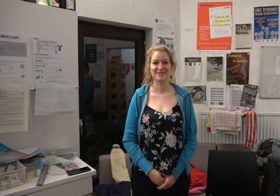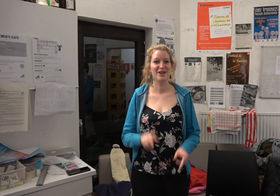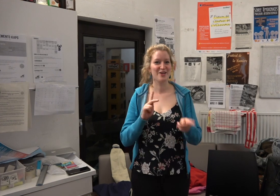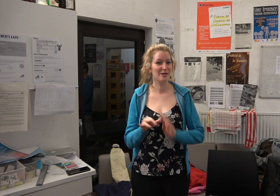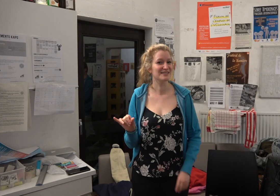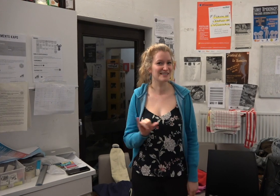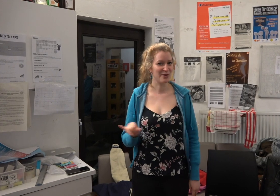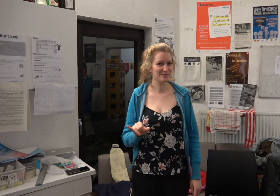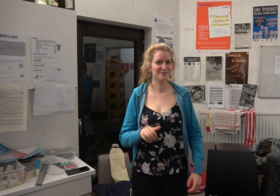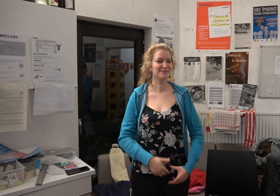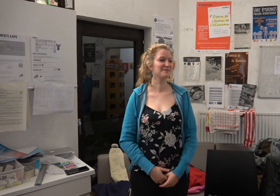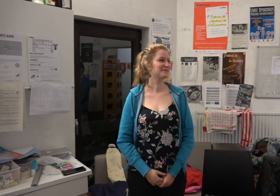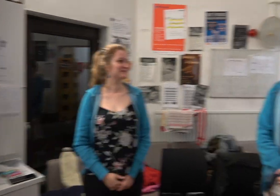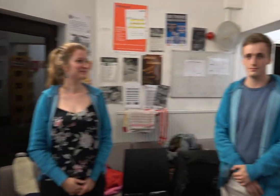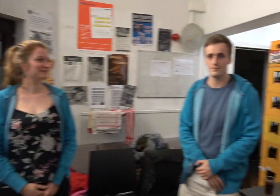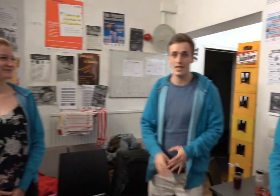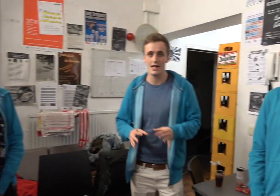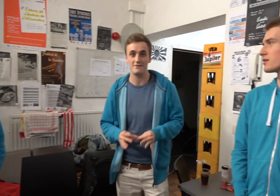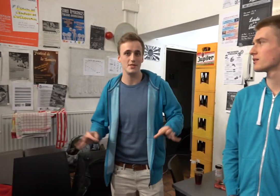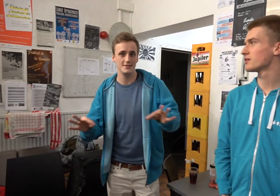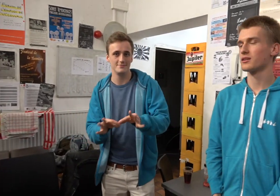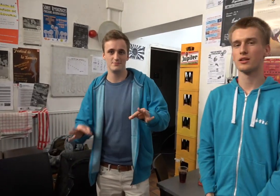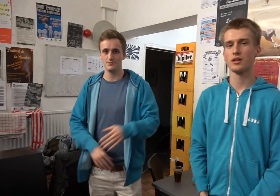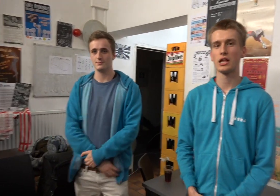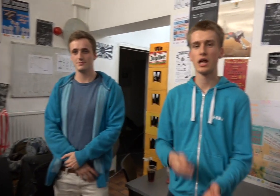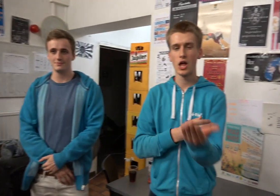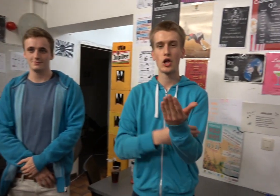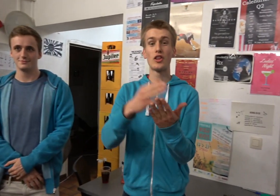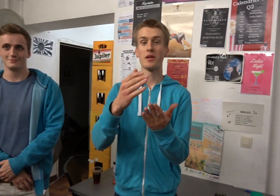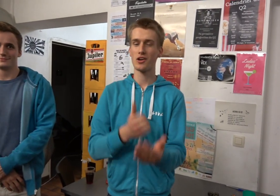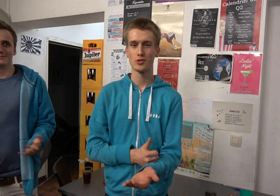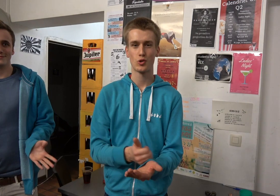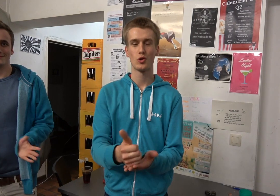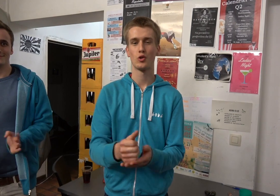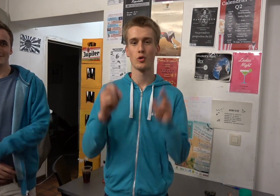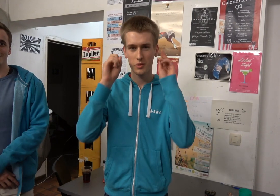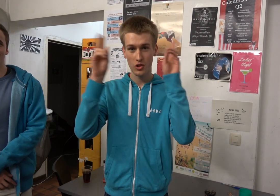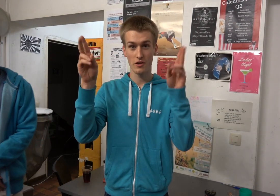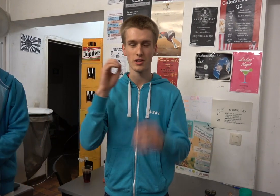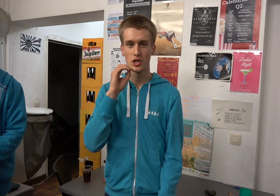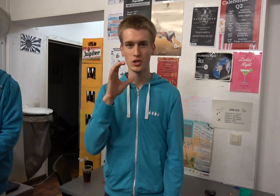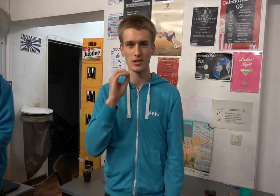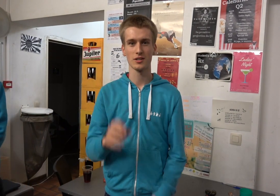Le kap signes c’est quoi ? Une famille l’amélioration de l'autonomie dans la vie quotidienne